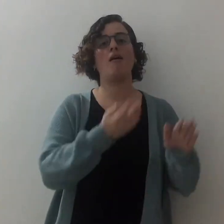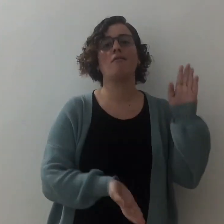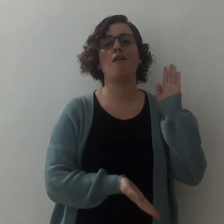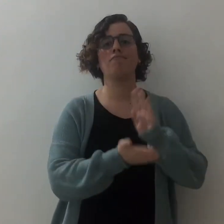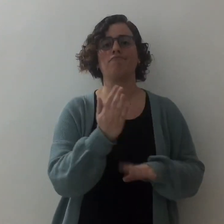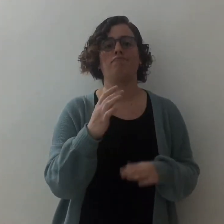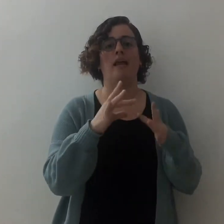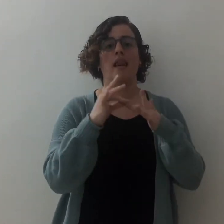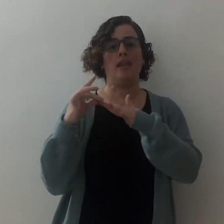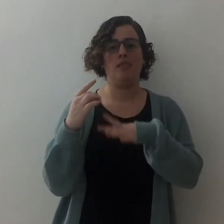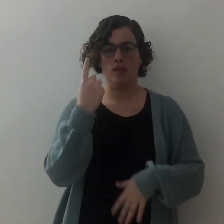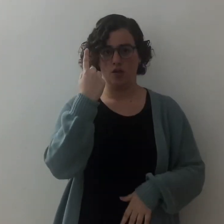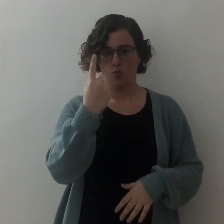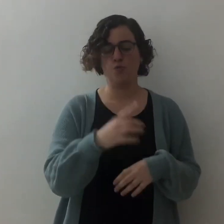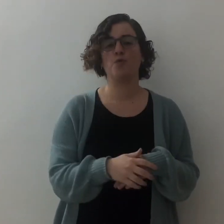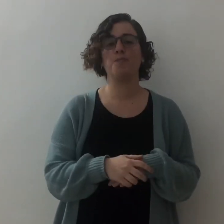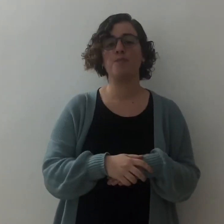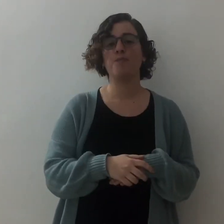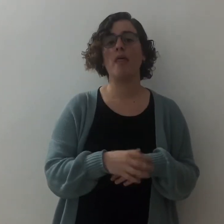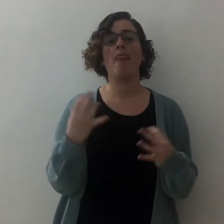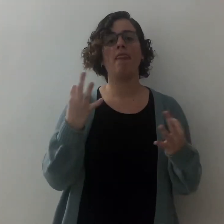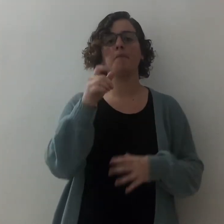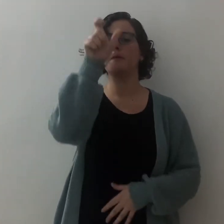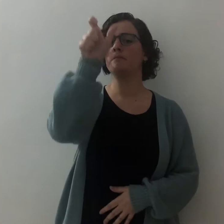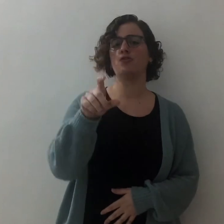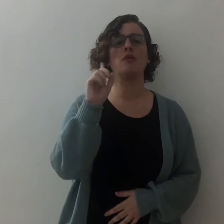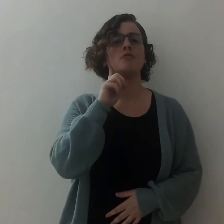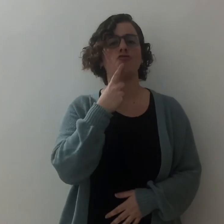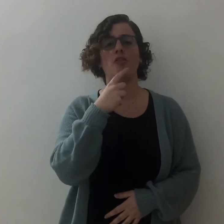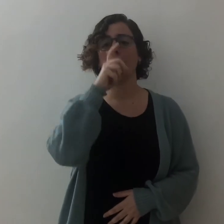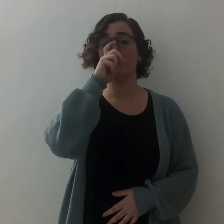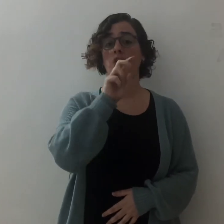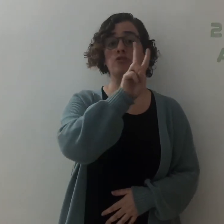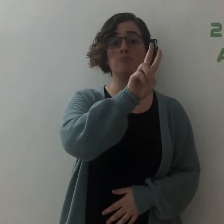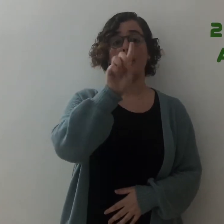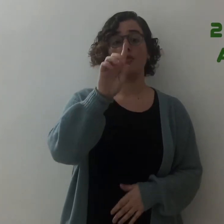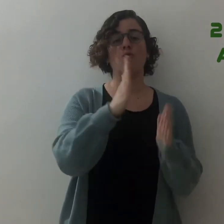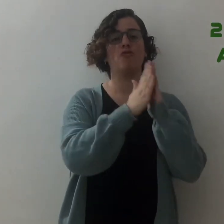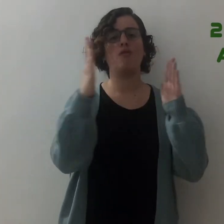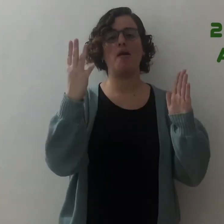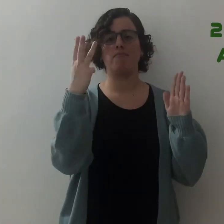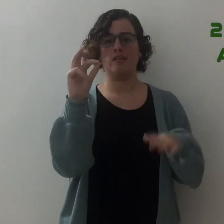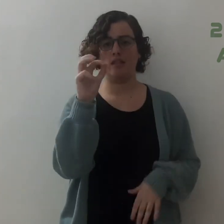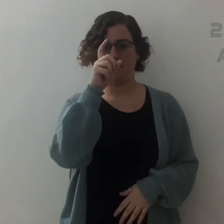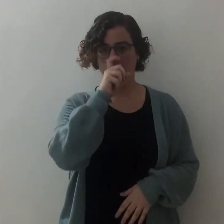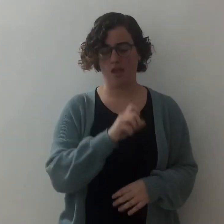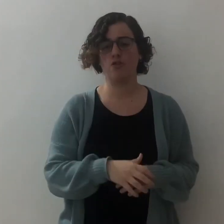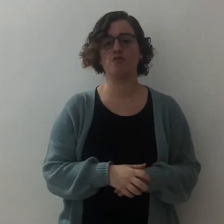Como cada campamento, podrá acudir un líder español que tenga entre 21 y 30 años.